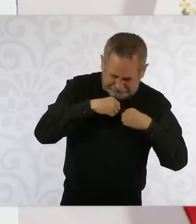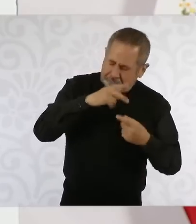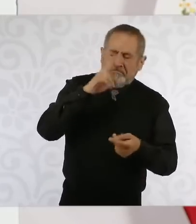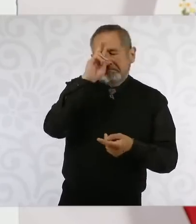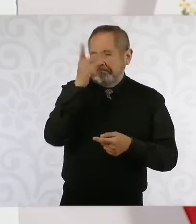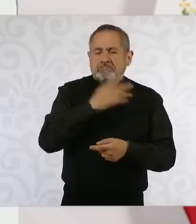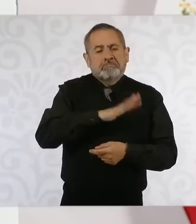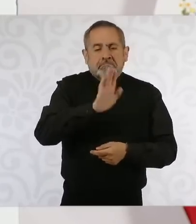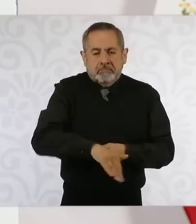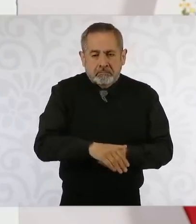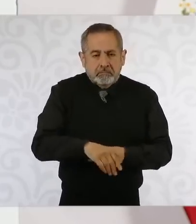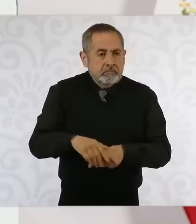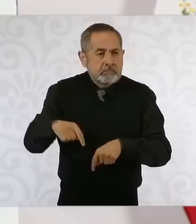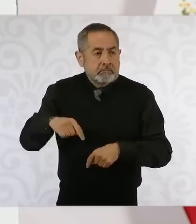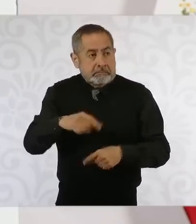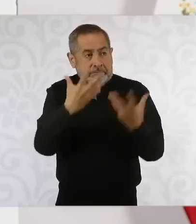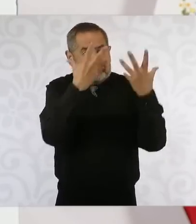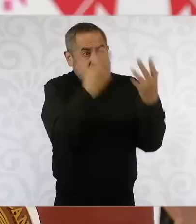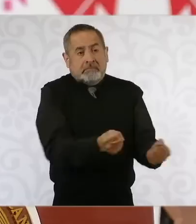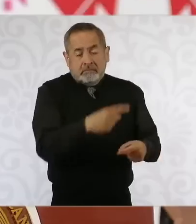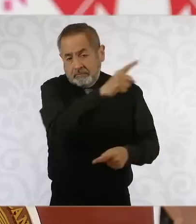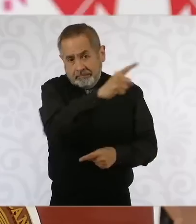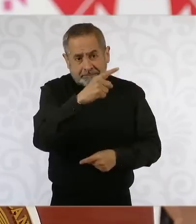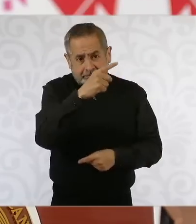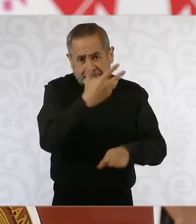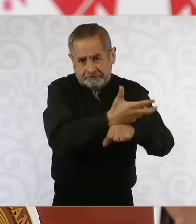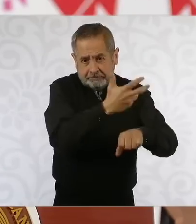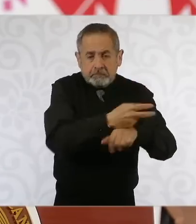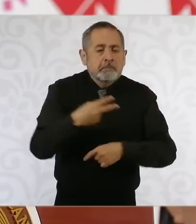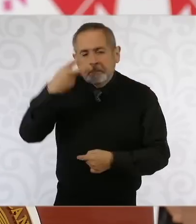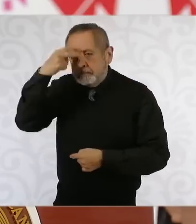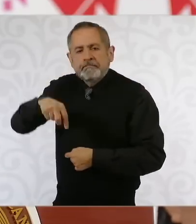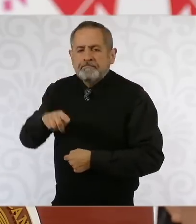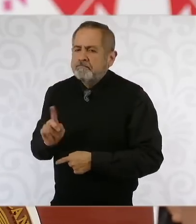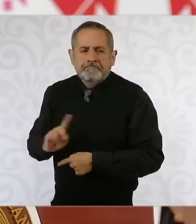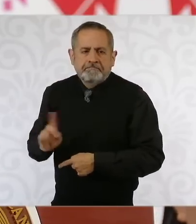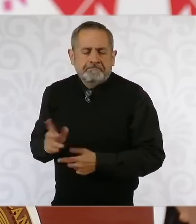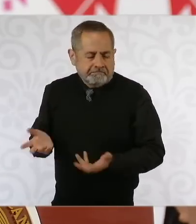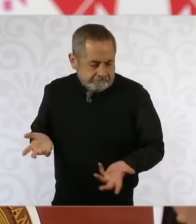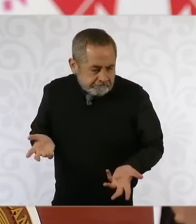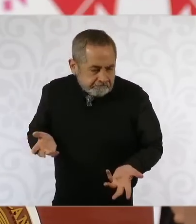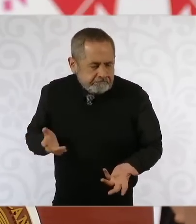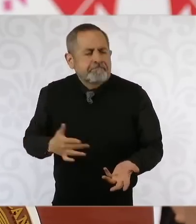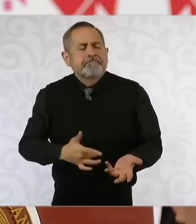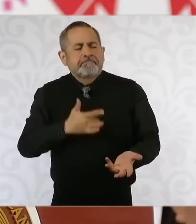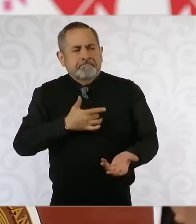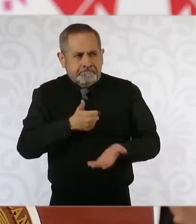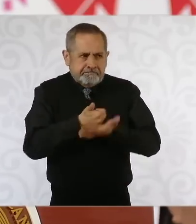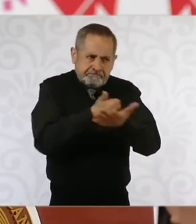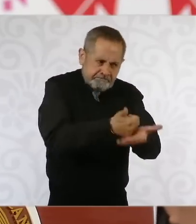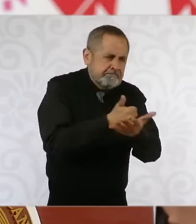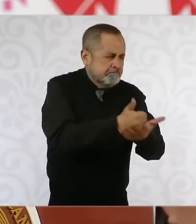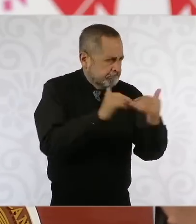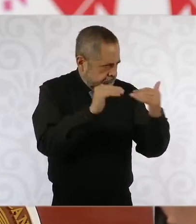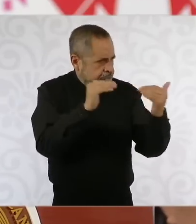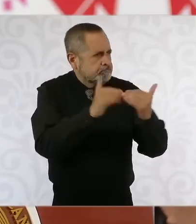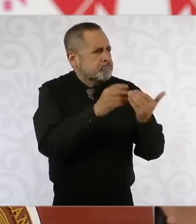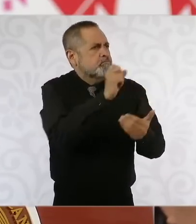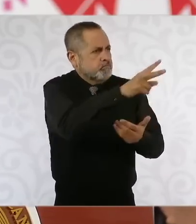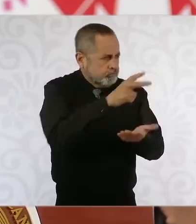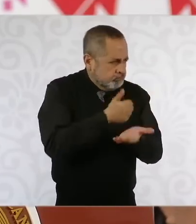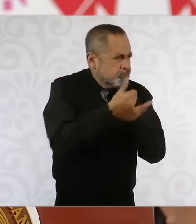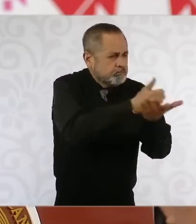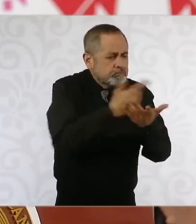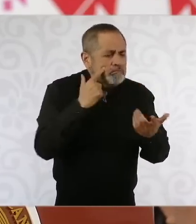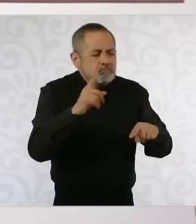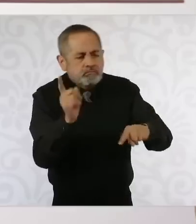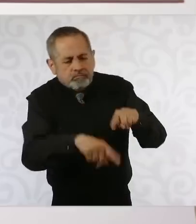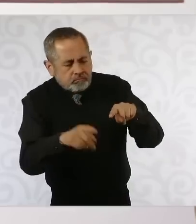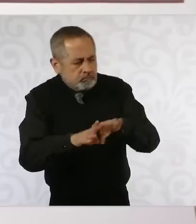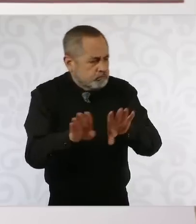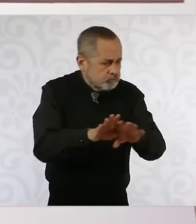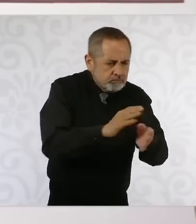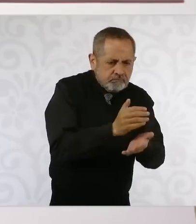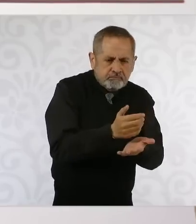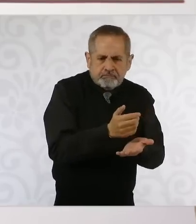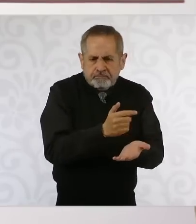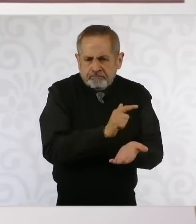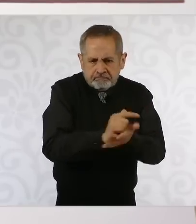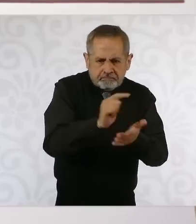México Entonces vamos a colaborar para ayudar en todo lo que esté en nuestras